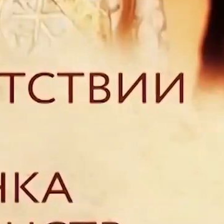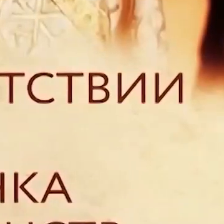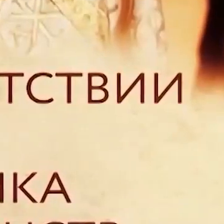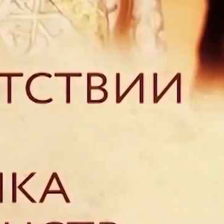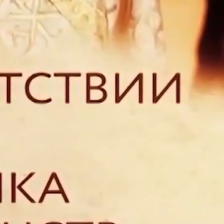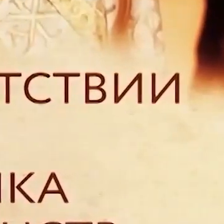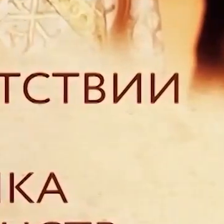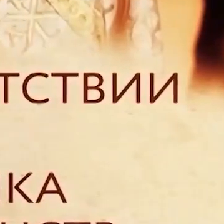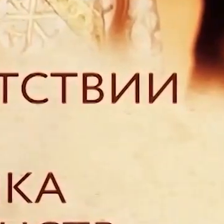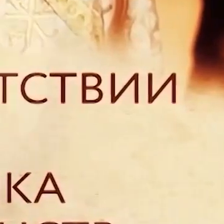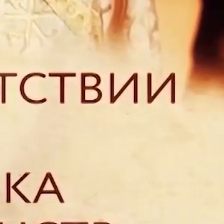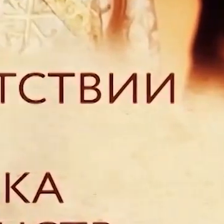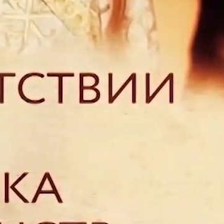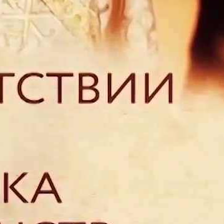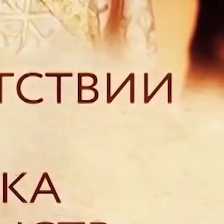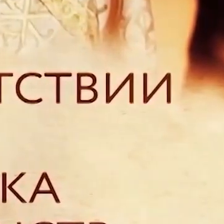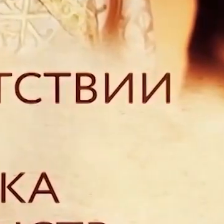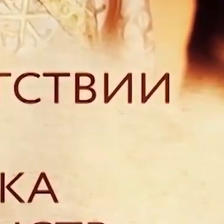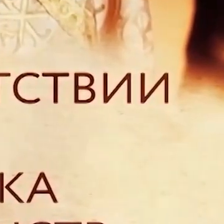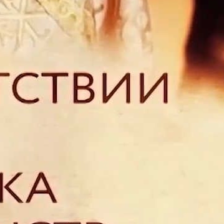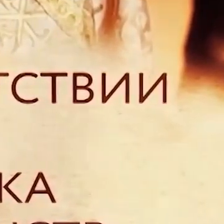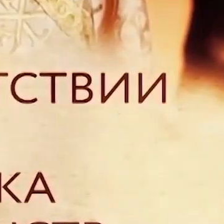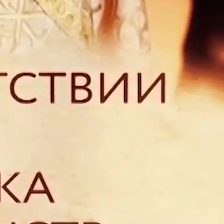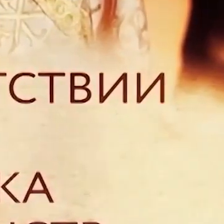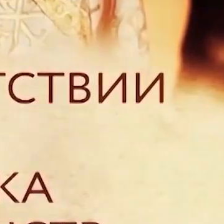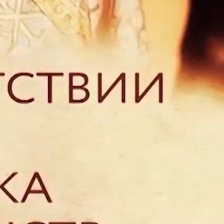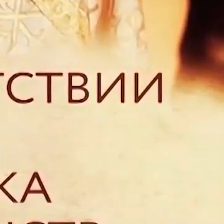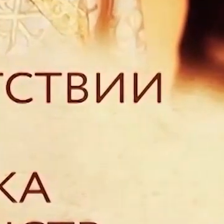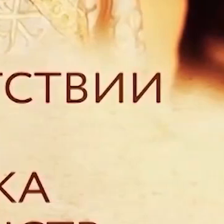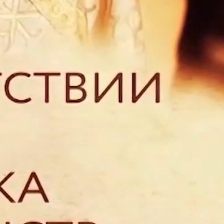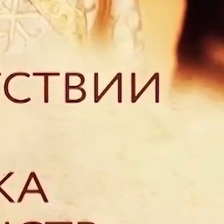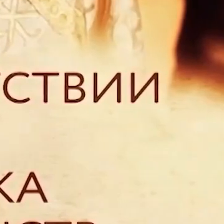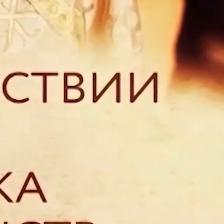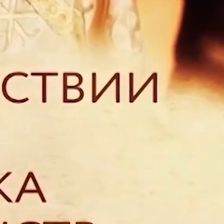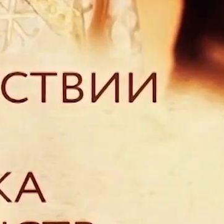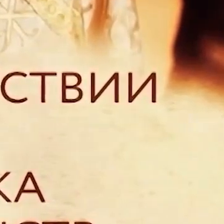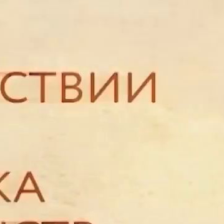Об отсутствии Веры у родителей лишающих своего ребенка благодати церковных таинств